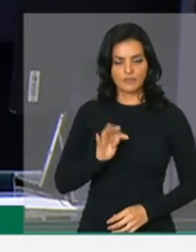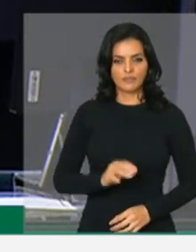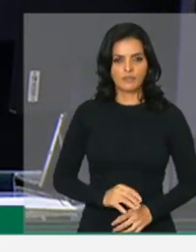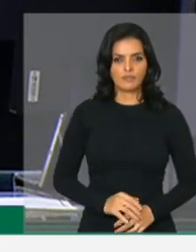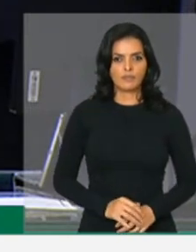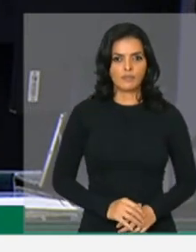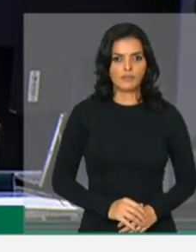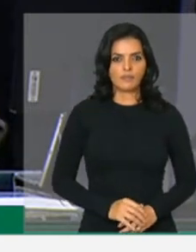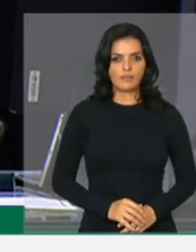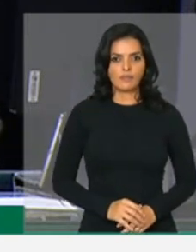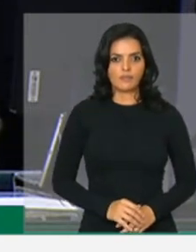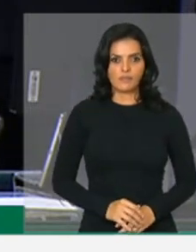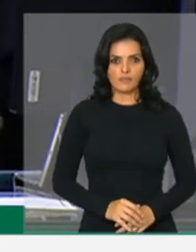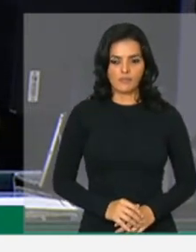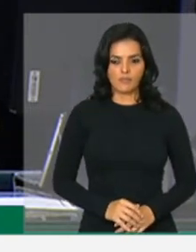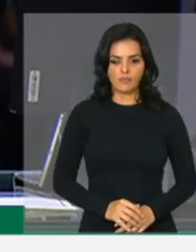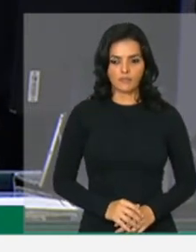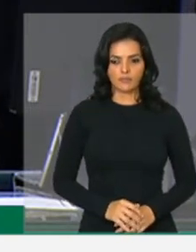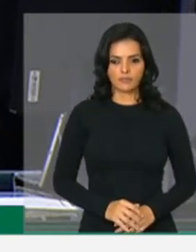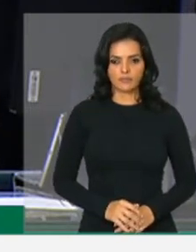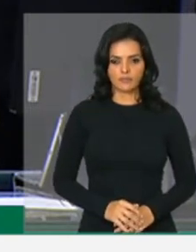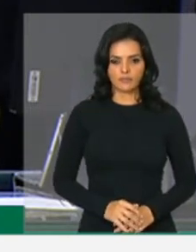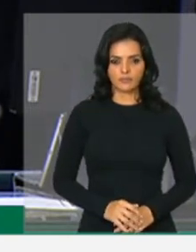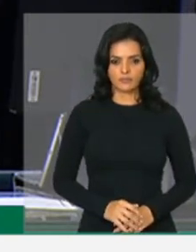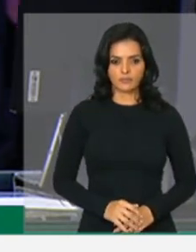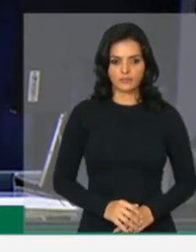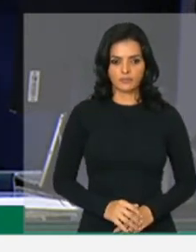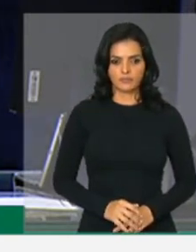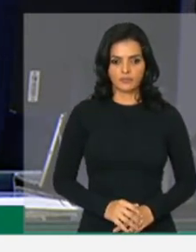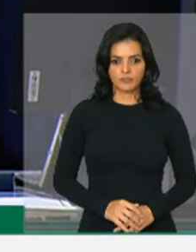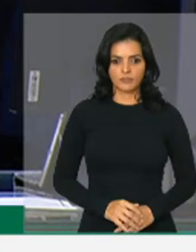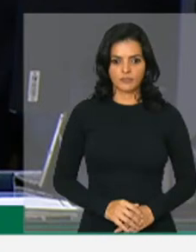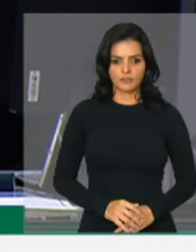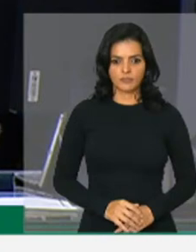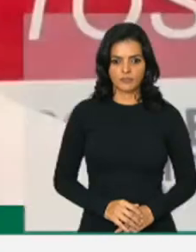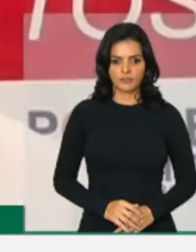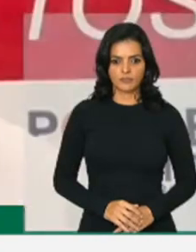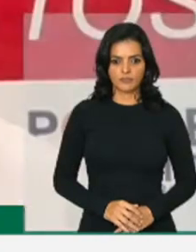PDT, PRESIDENTE, É CONTRA O RELATÓRIO APRESENTADO. A MEDIDA PROVISÓRIA 1017 ELA